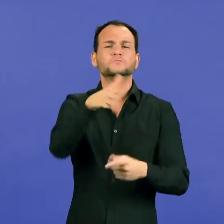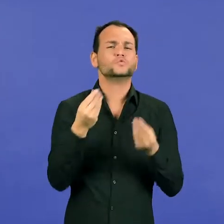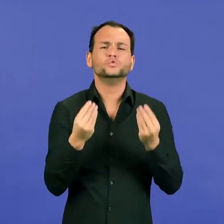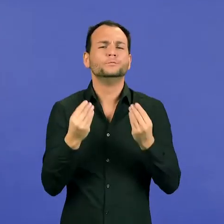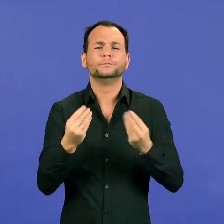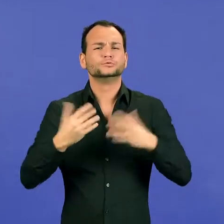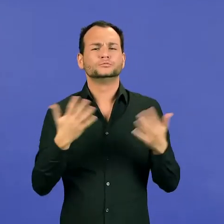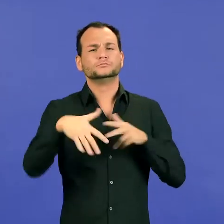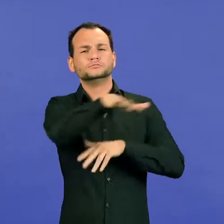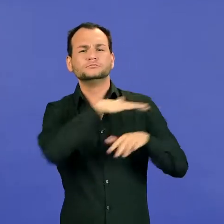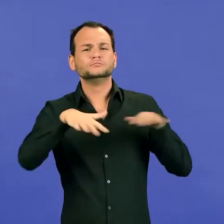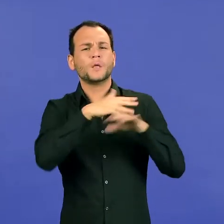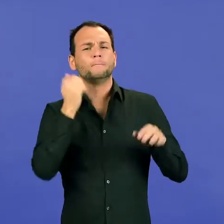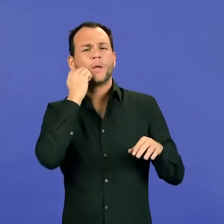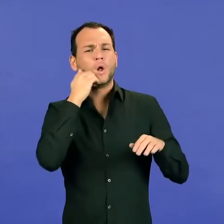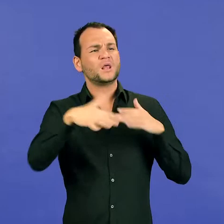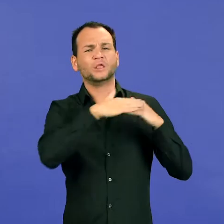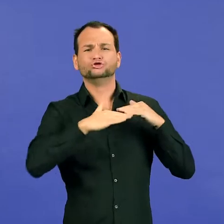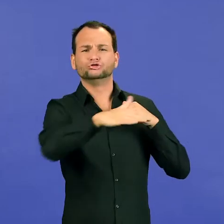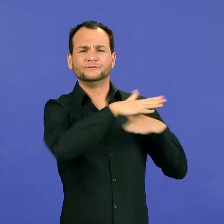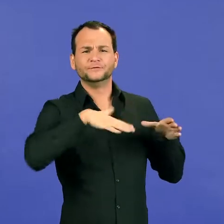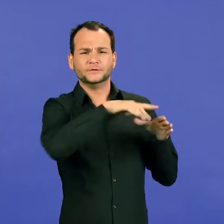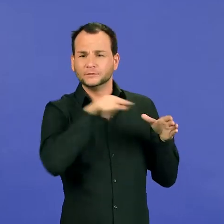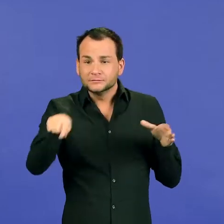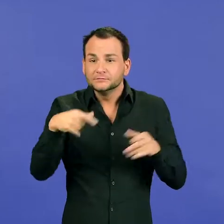für die es in der industriellen Landwirtschaft